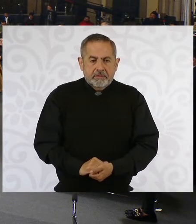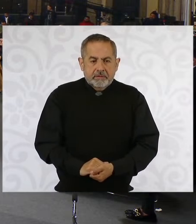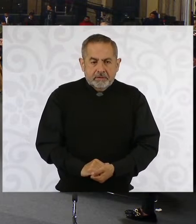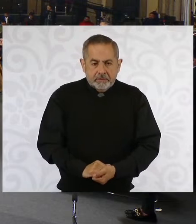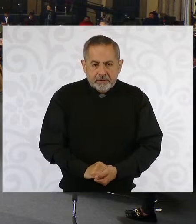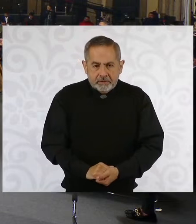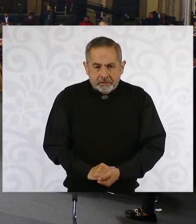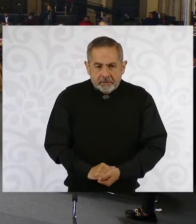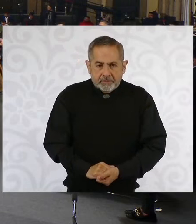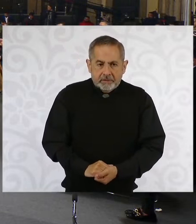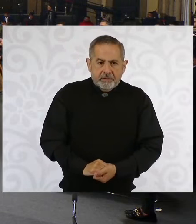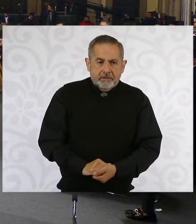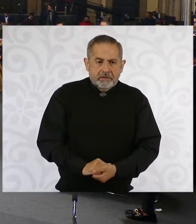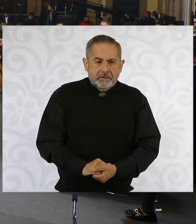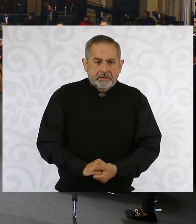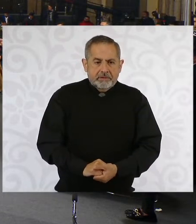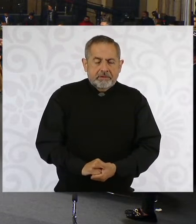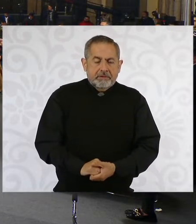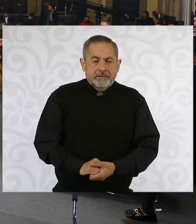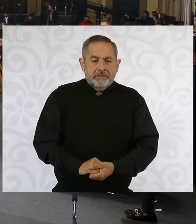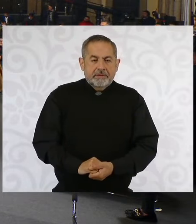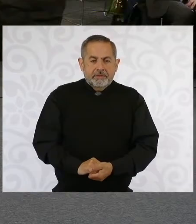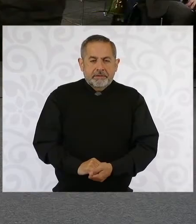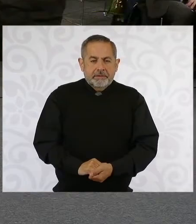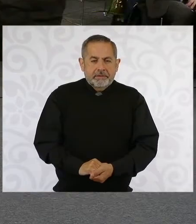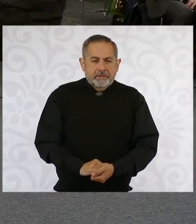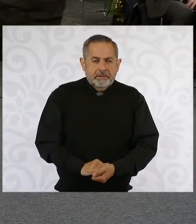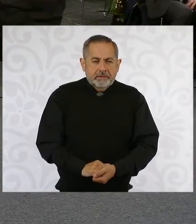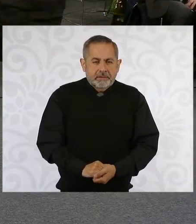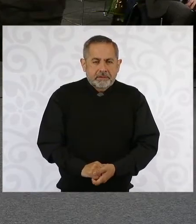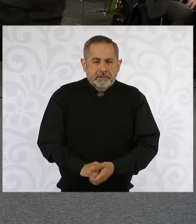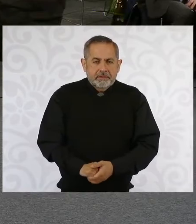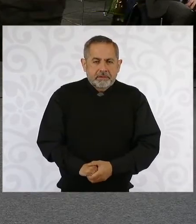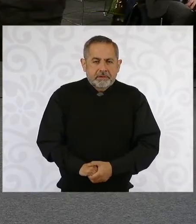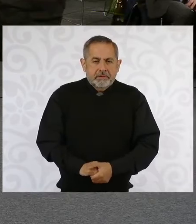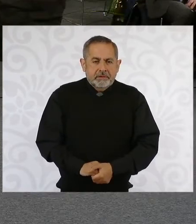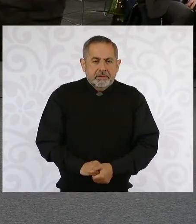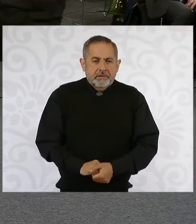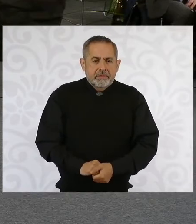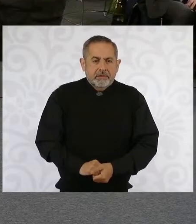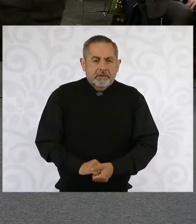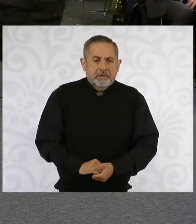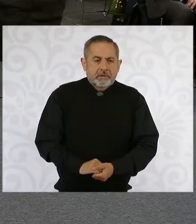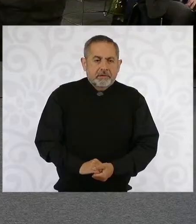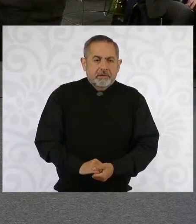eh o financiando que está interesada en financiar este modelo aún no para